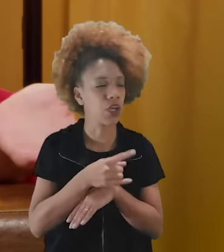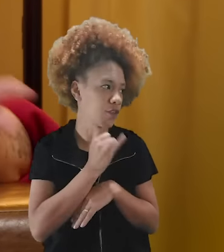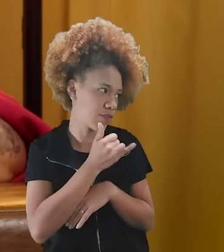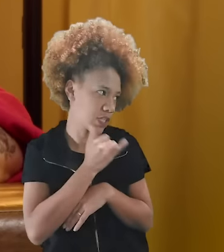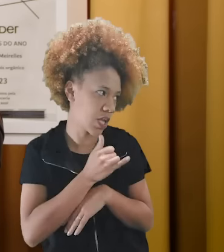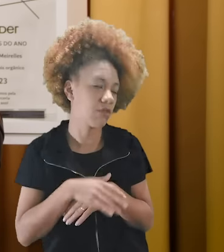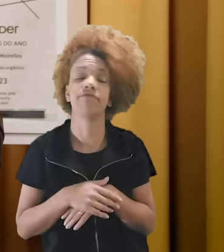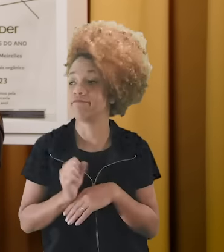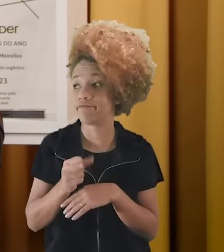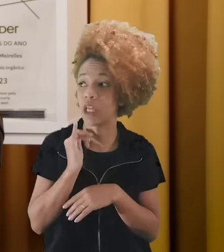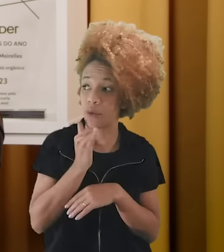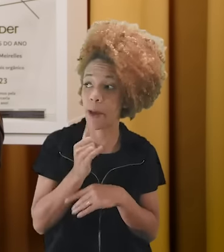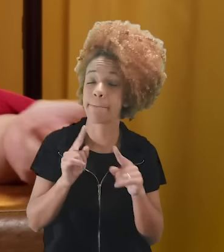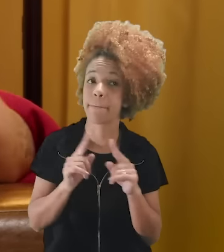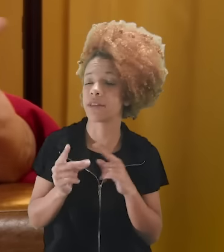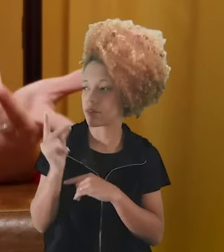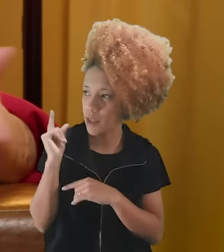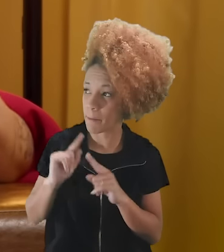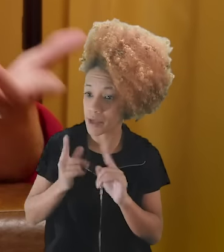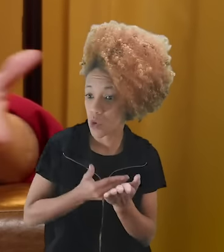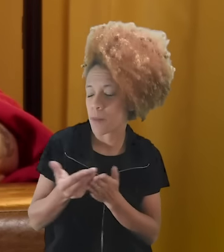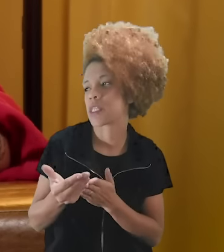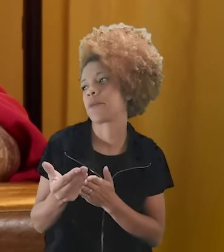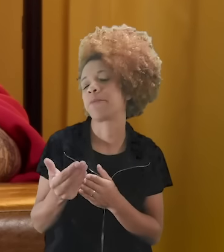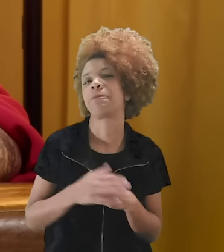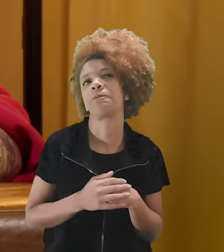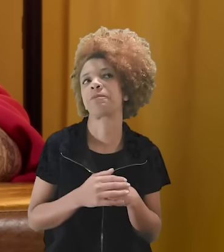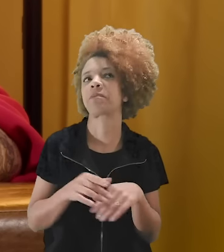que vocês narra é que eu narrava mais narrava mais tempo foi que eu comecei a narrar né a gente tem